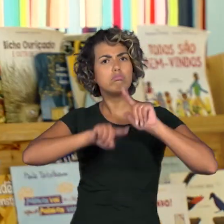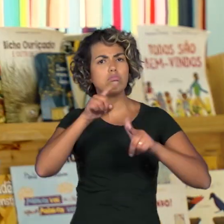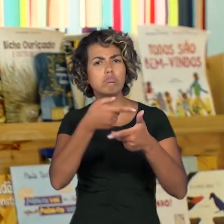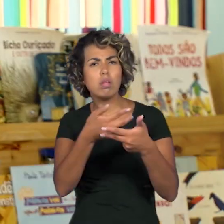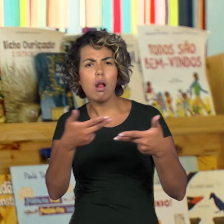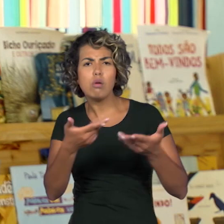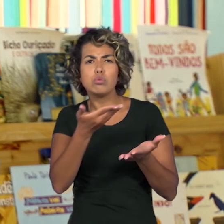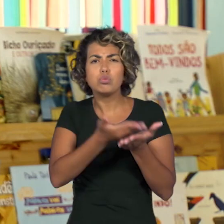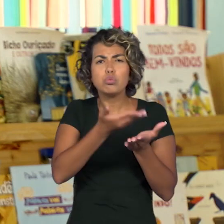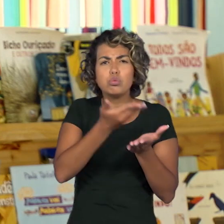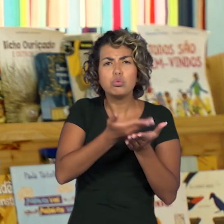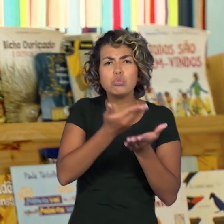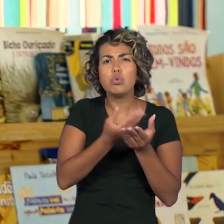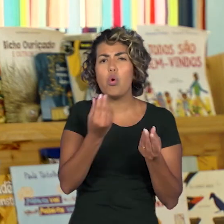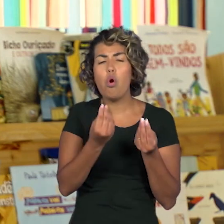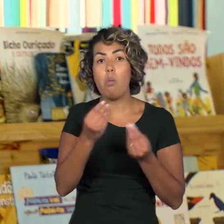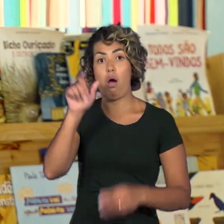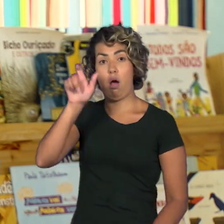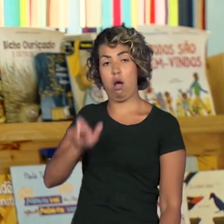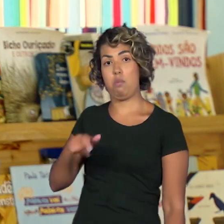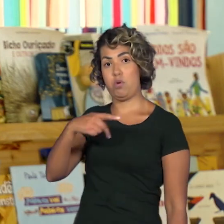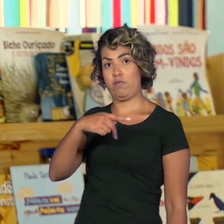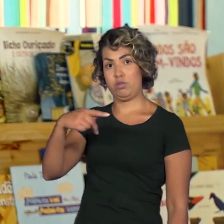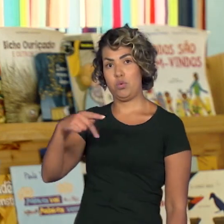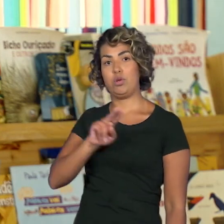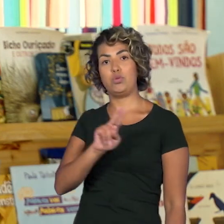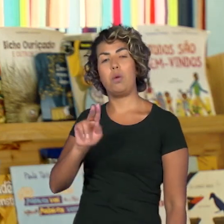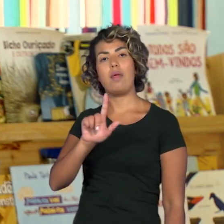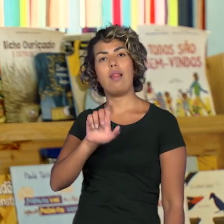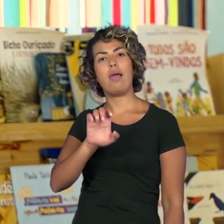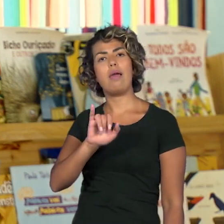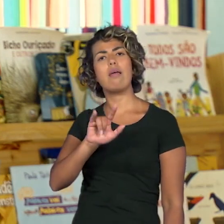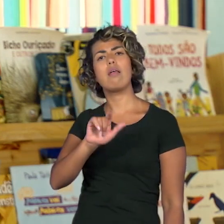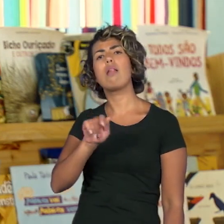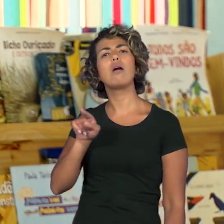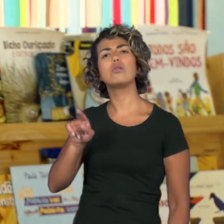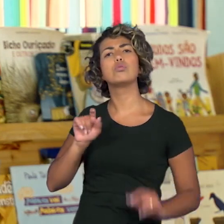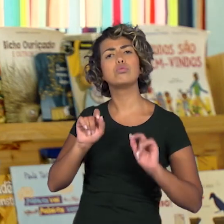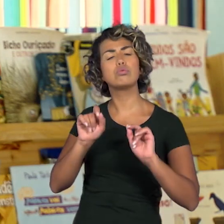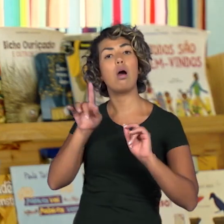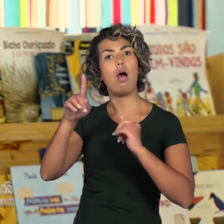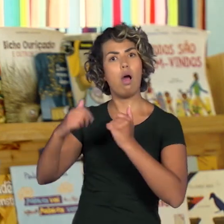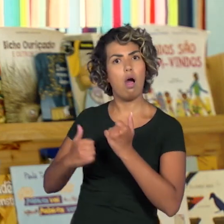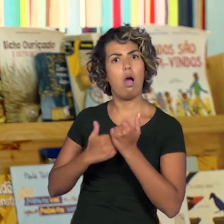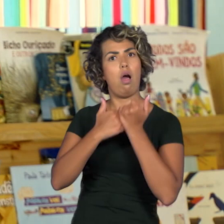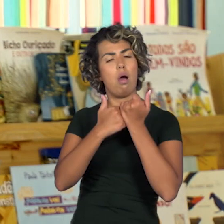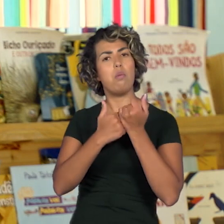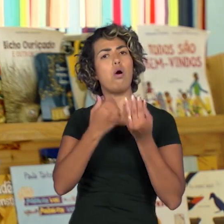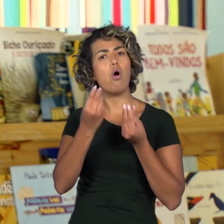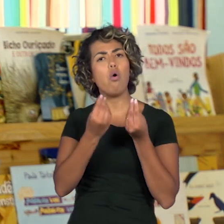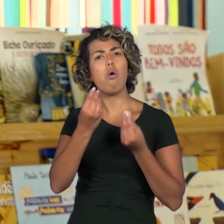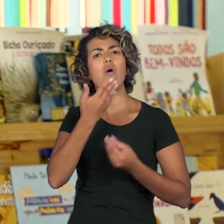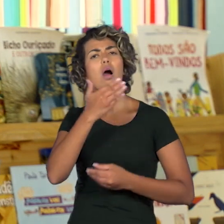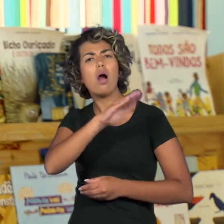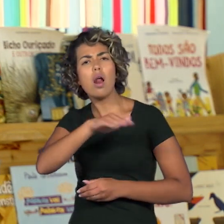E MOMENTOS FORMATIVOS COM A PROFESSORA LEILA OLIVEIRA, ASSESSORA DA DIVISÃO E ESPECIALISTA NA EDUCAÇÃO